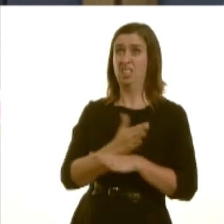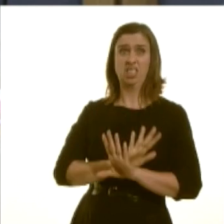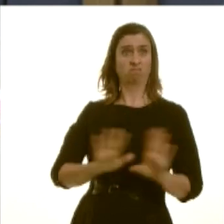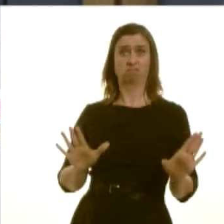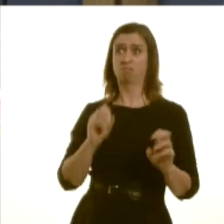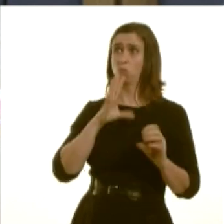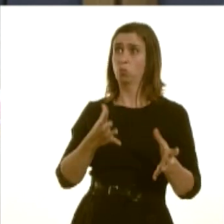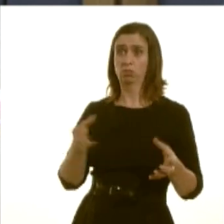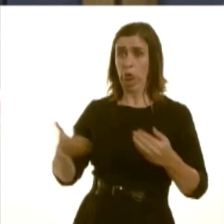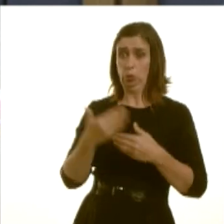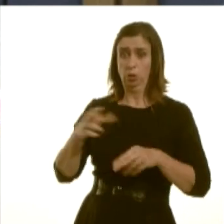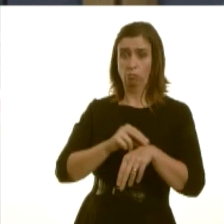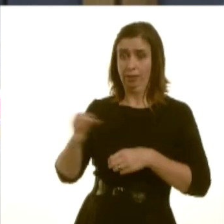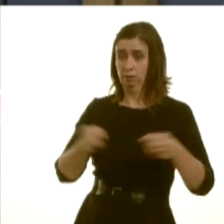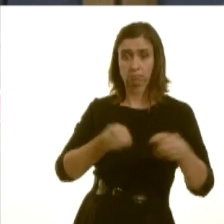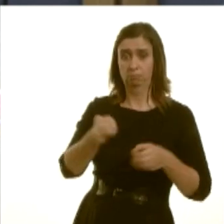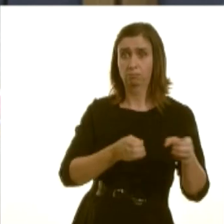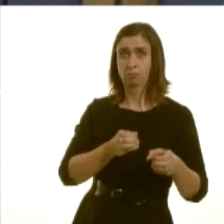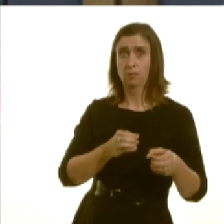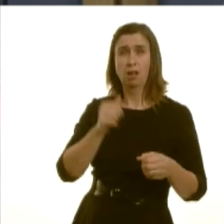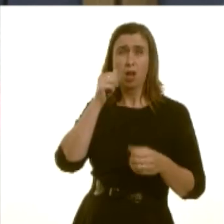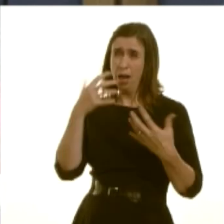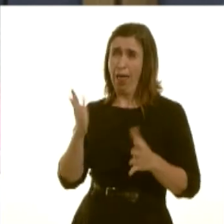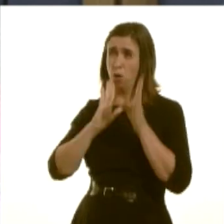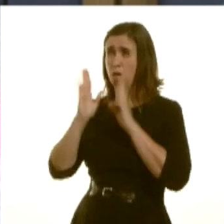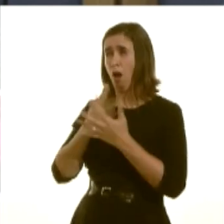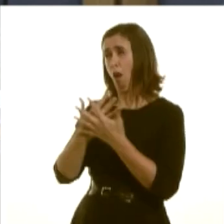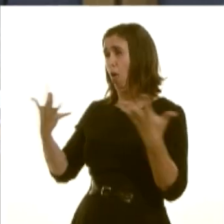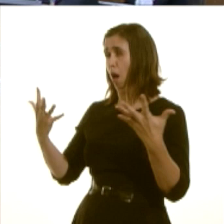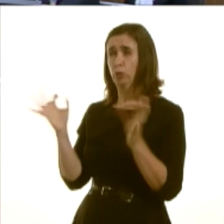chi wedi cymryd y cam hwn? Carwyn Jones: Wel, nid wyf yn derbyn bod hynny’n